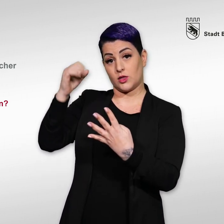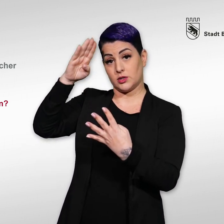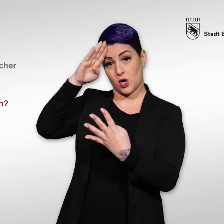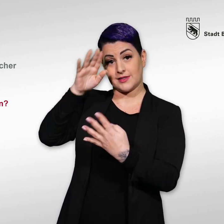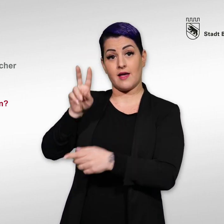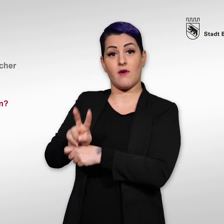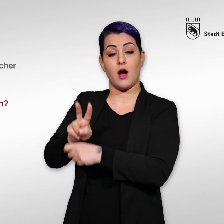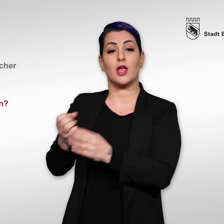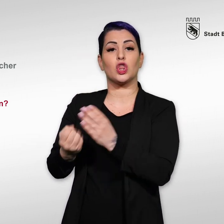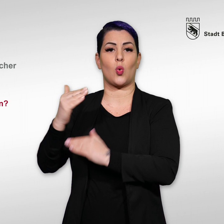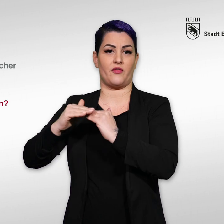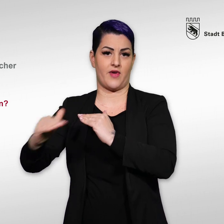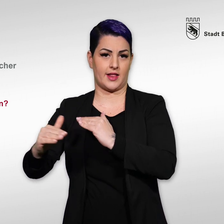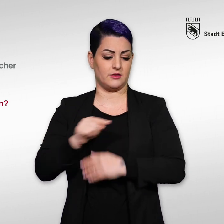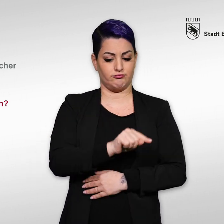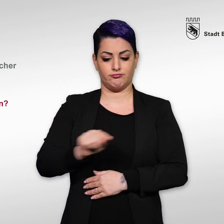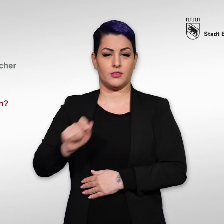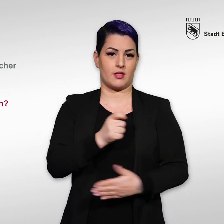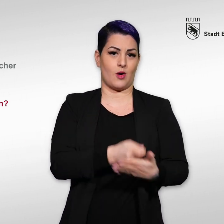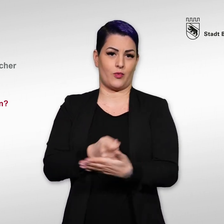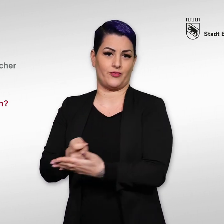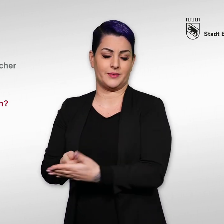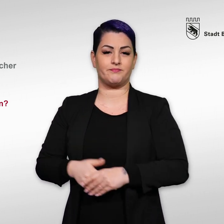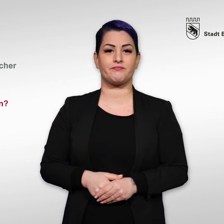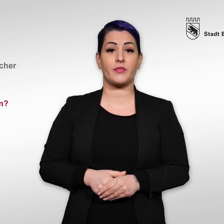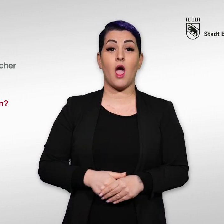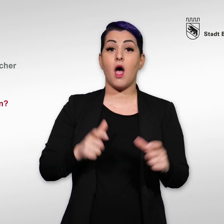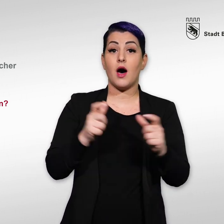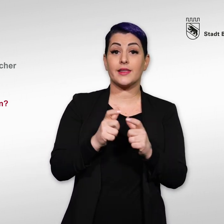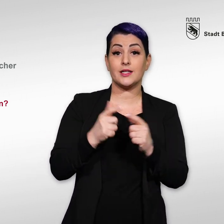Sie finden die Adressen und Öffnungszeiten unter diesen Videos.